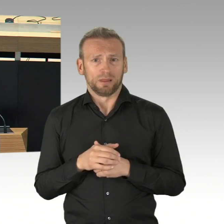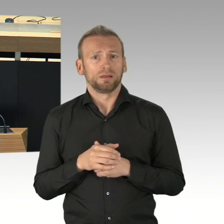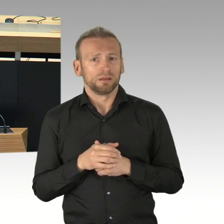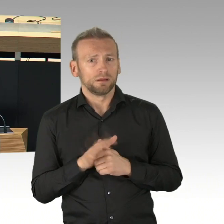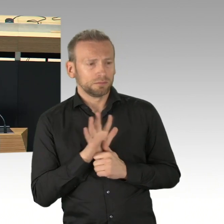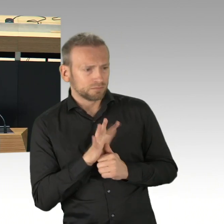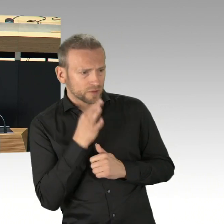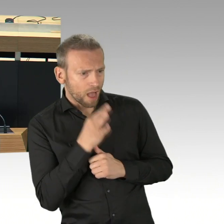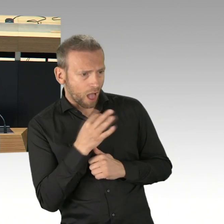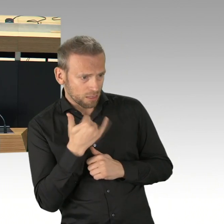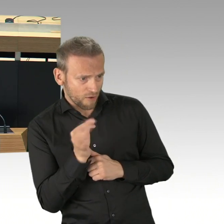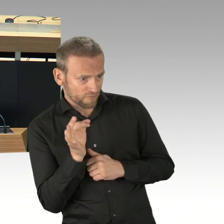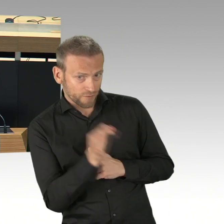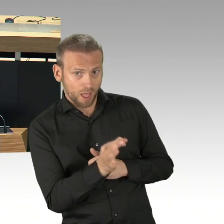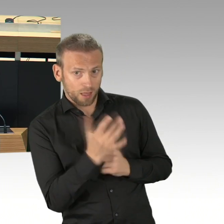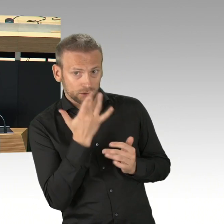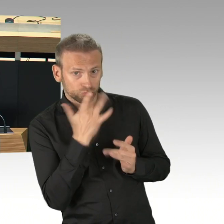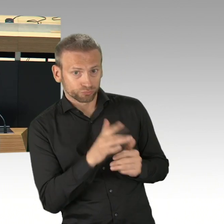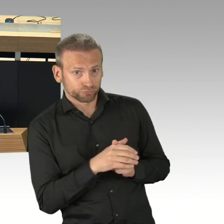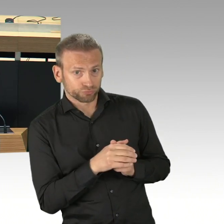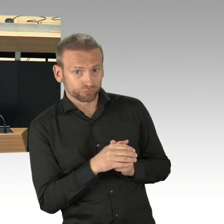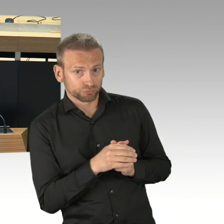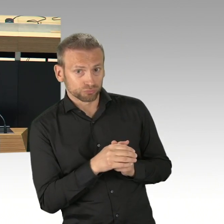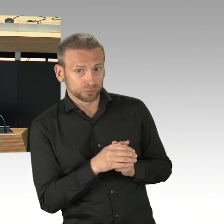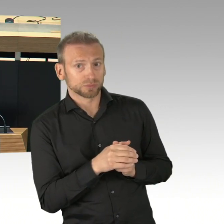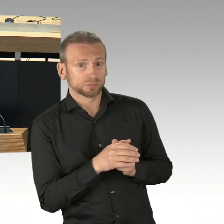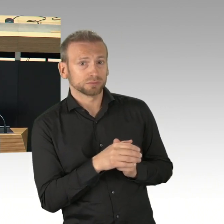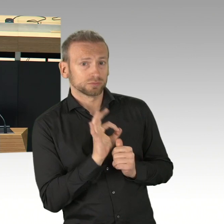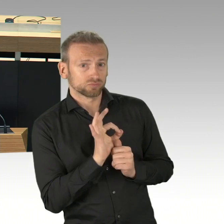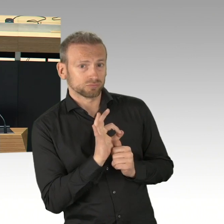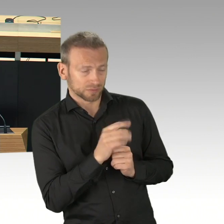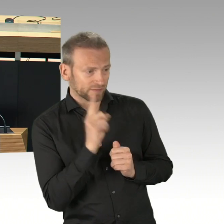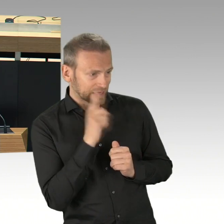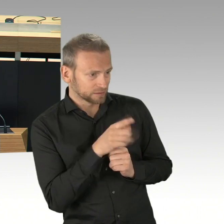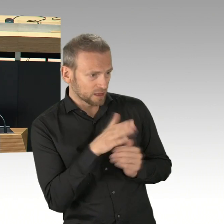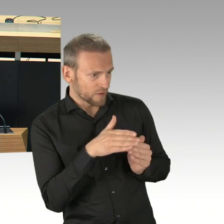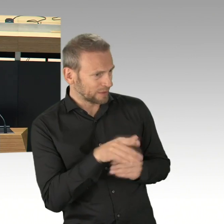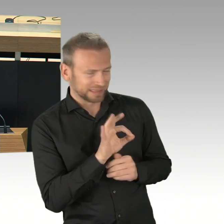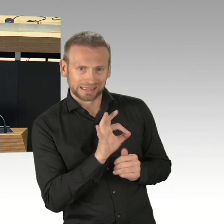die Schulen und die Kitas bezahlen, anschließend ist die Miete höher und Sie sagen, der böse Miethai, guck mal, was der für eine Miete nimmt.